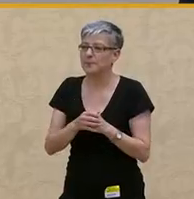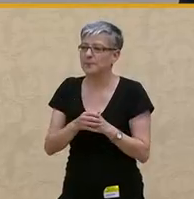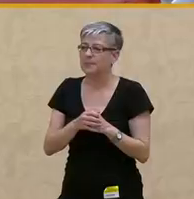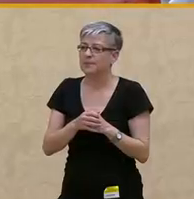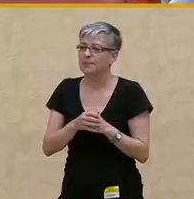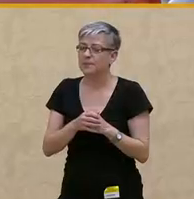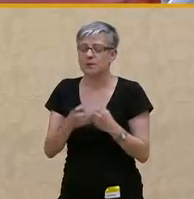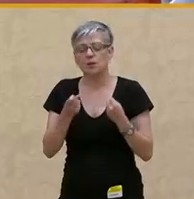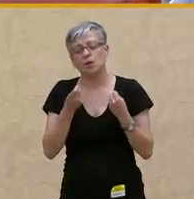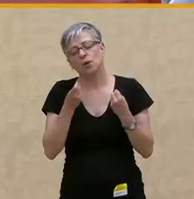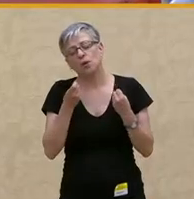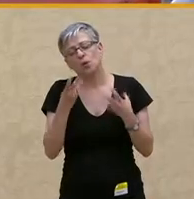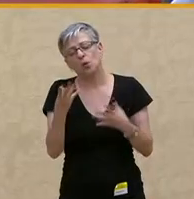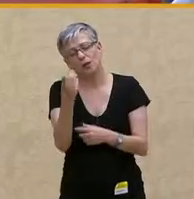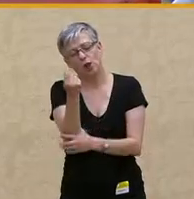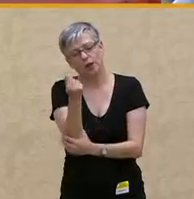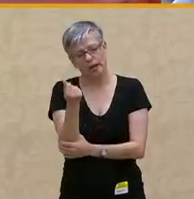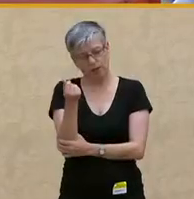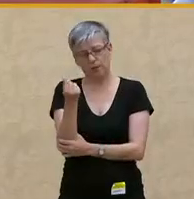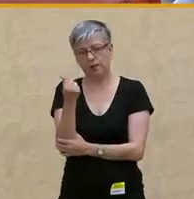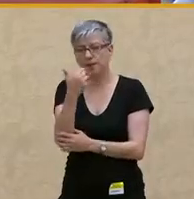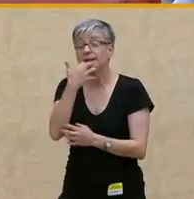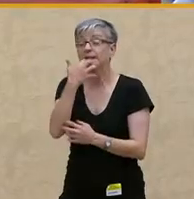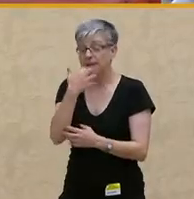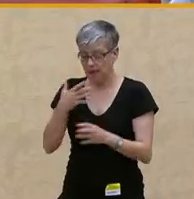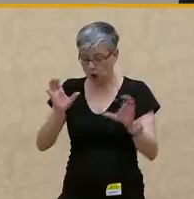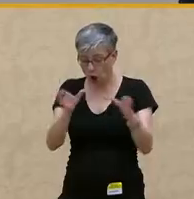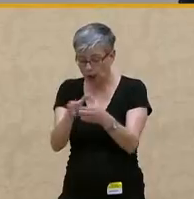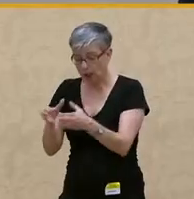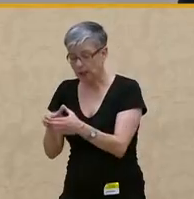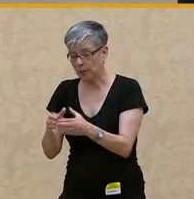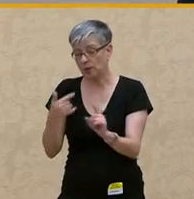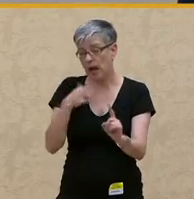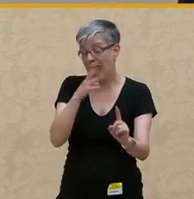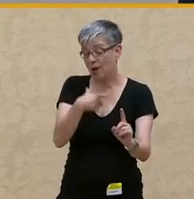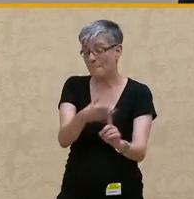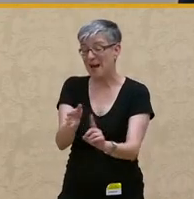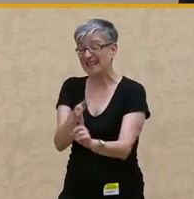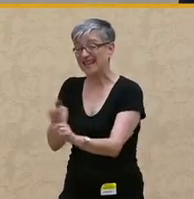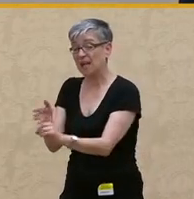dinero estamos quemando ahora mismo en maltratar a muchos colectivos? Porque es mucho el dinero.